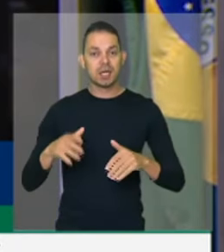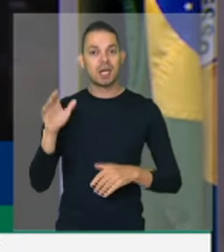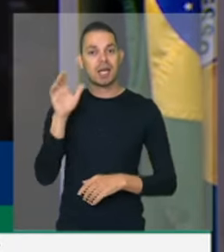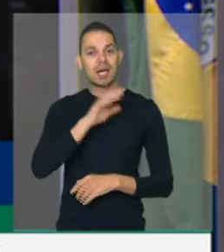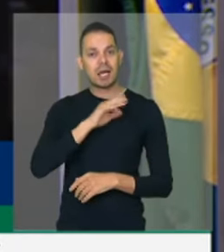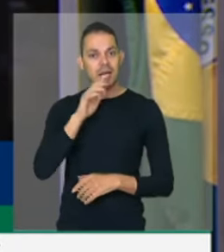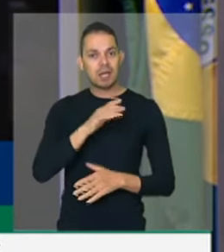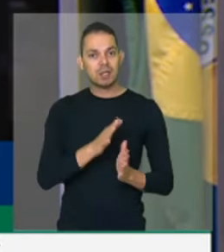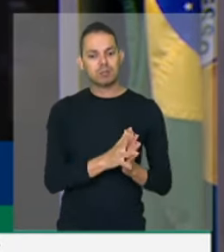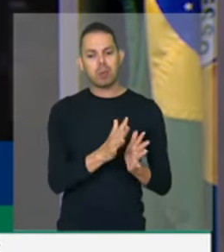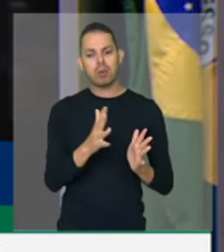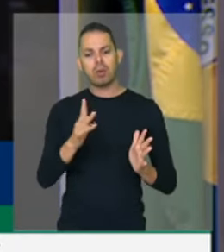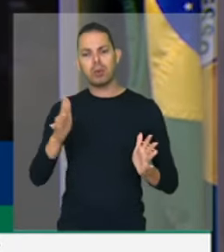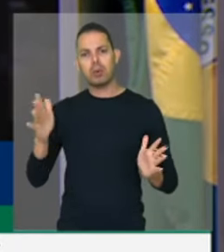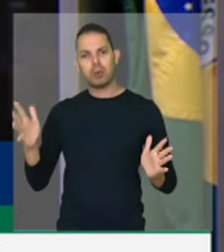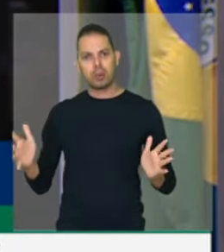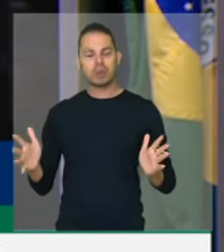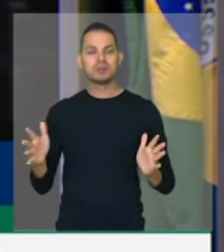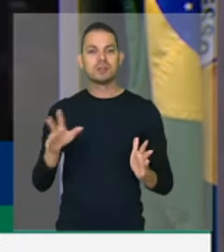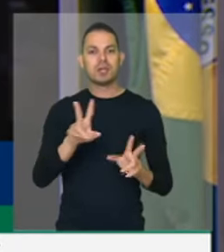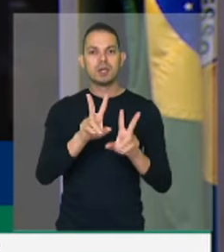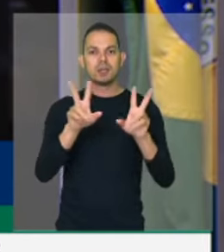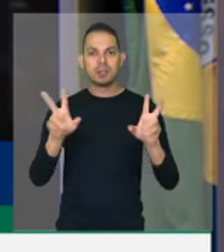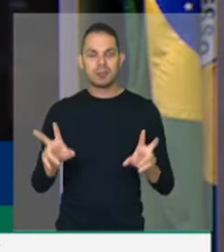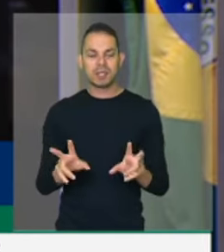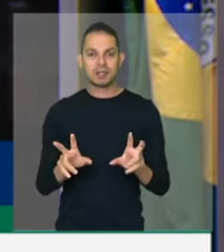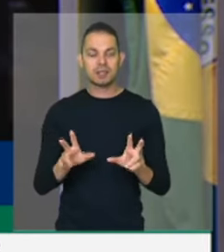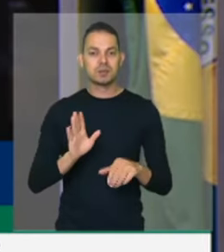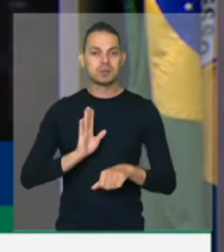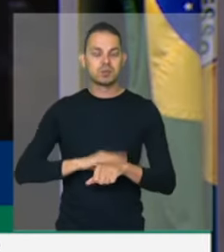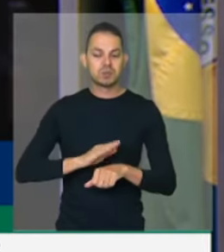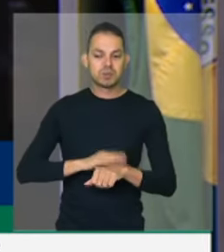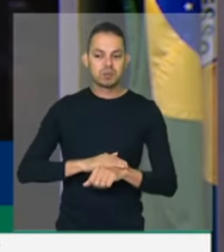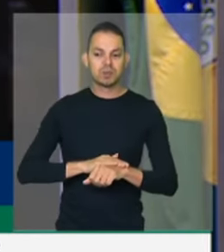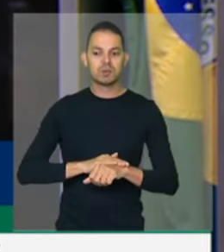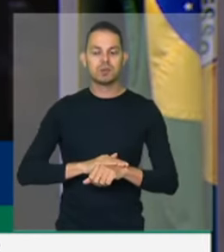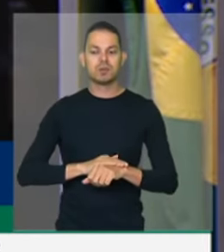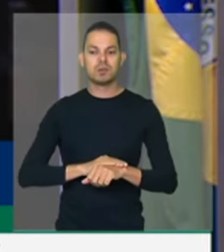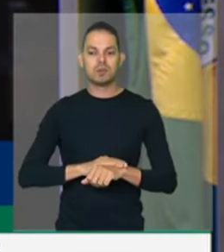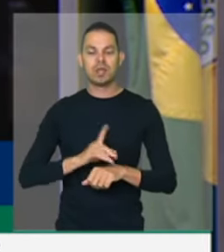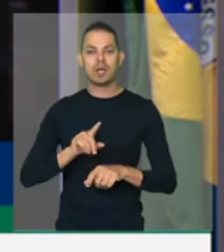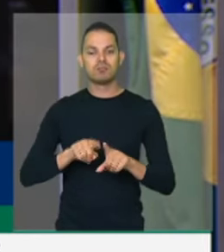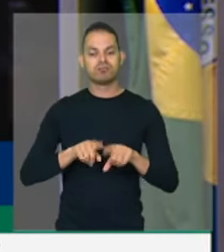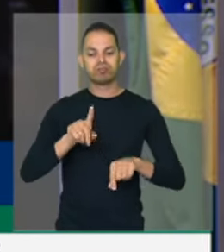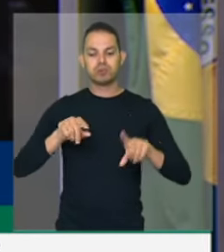PODERÁPREJUDICAR A CELERIDADE DA... DO PROJETO QUE O TEMPO É UMA VARIÁVEL CRUCIAL, SENHOR PRESIDENTE E SENHORAS E SENHORES DEPUTADOS. DIANTE DO EXPOSTO.... PELA COMISSÃO DE